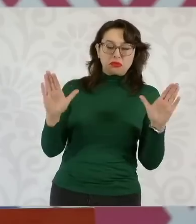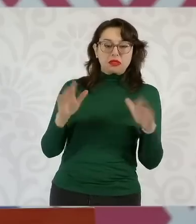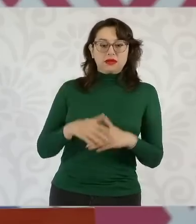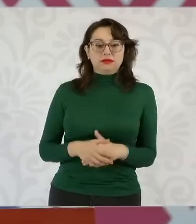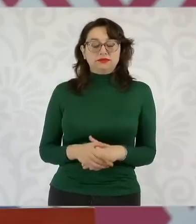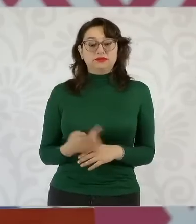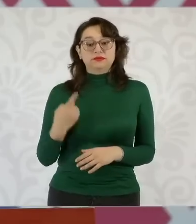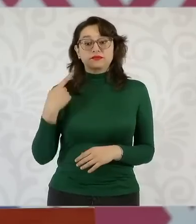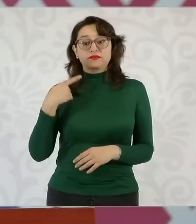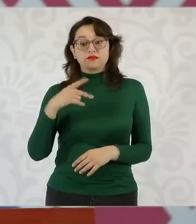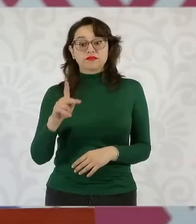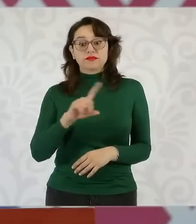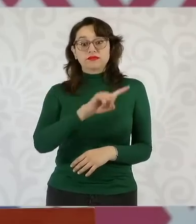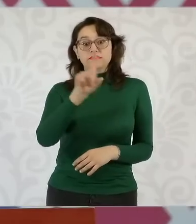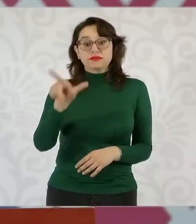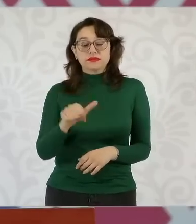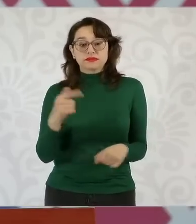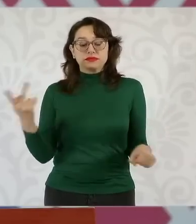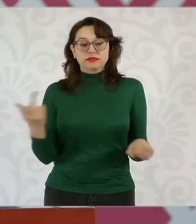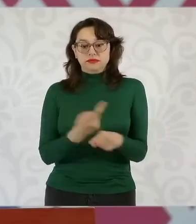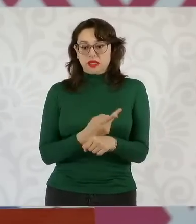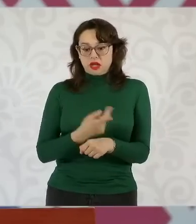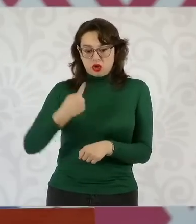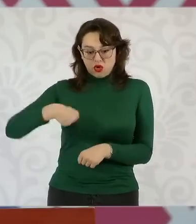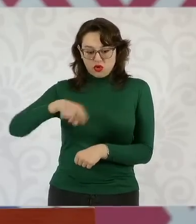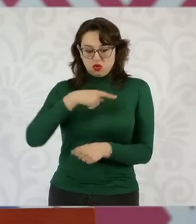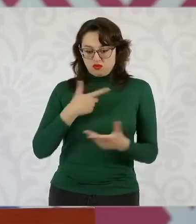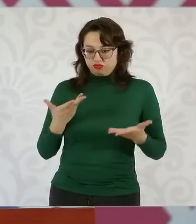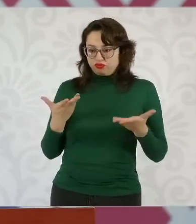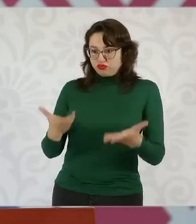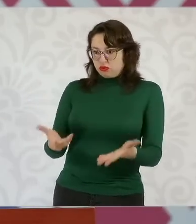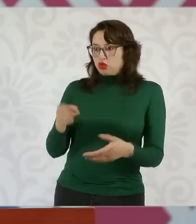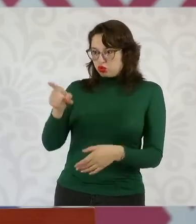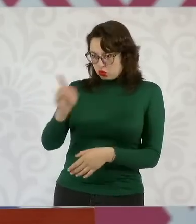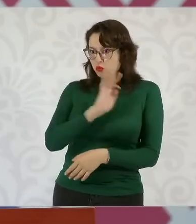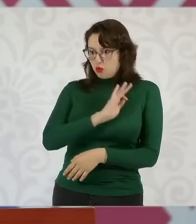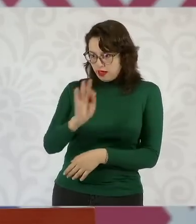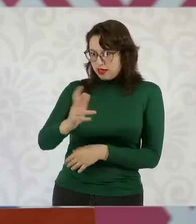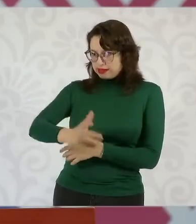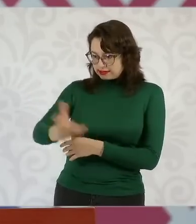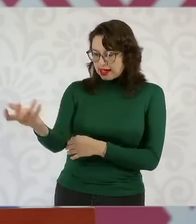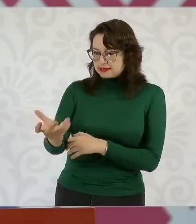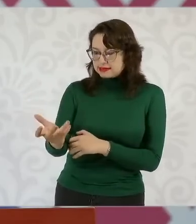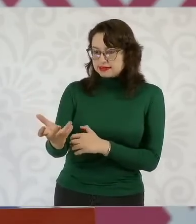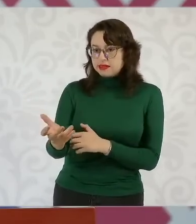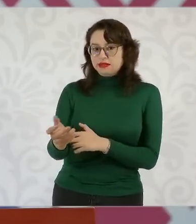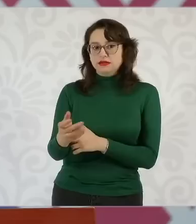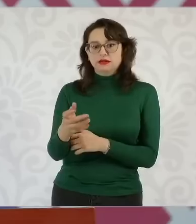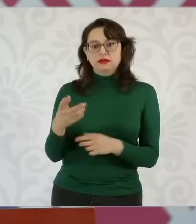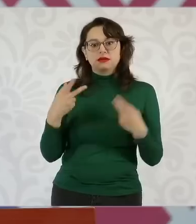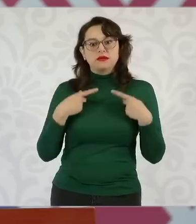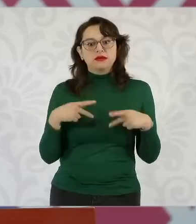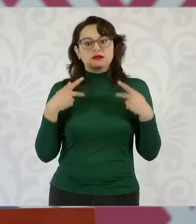mismo y la propuesta valor de de homdipo nosotros vimos que fue adoptado con mucho entusiasmo por